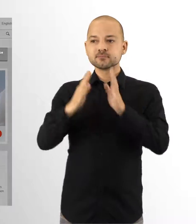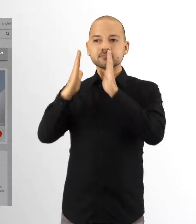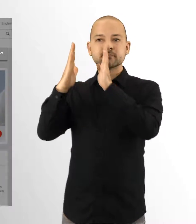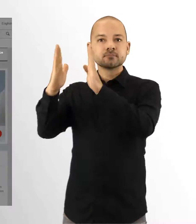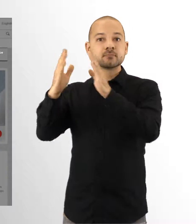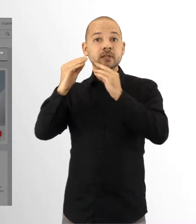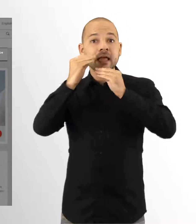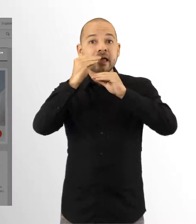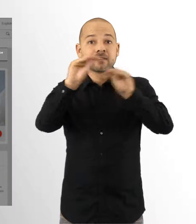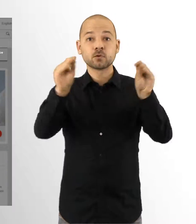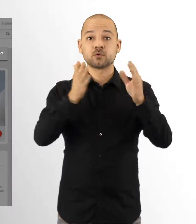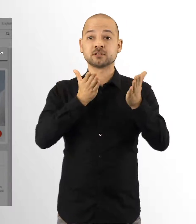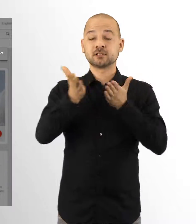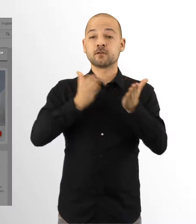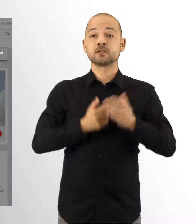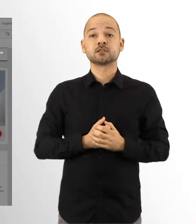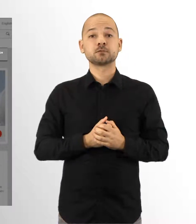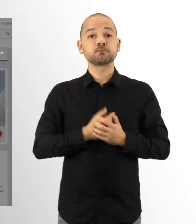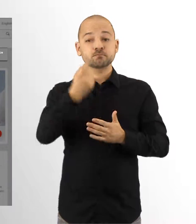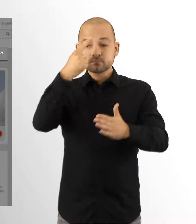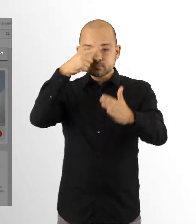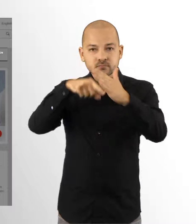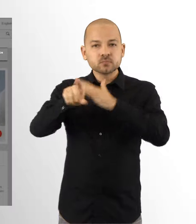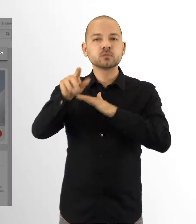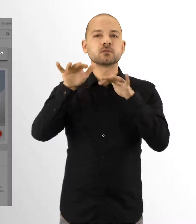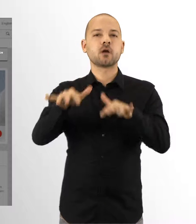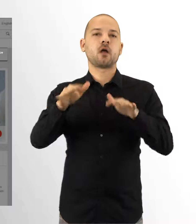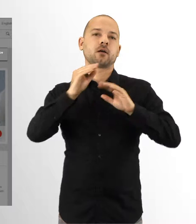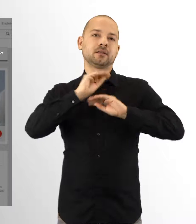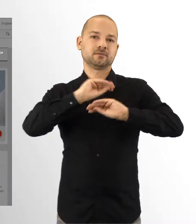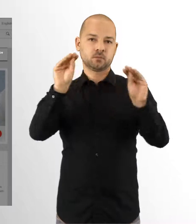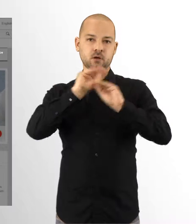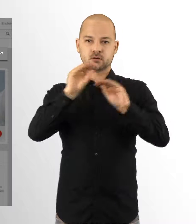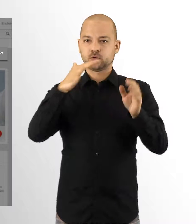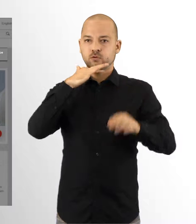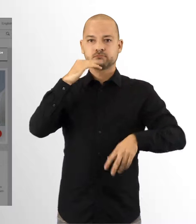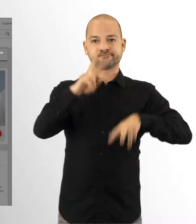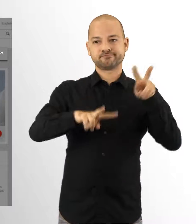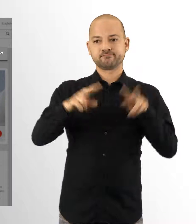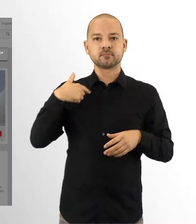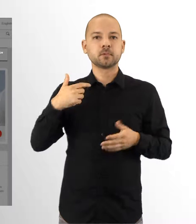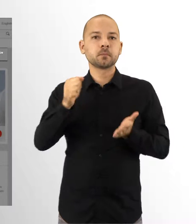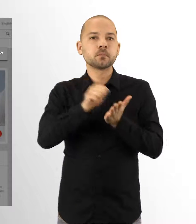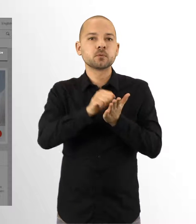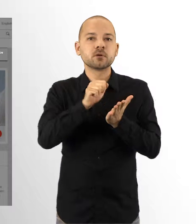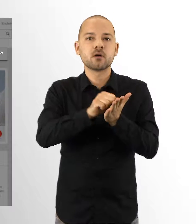In der Rubrik „Infoservice“ finden Sie zusätzlich Informationen zu unseren Publikationen,